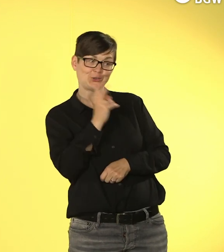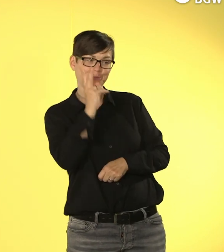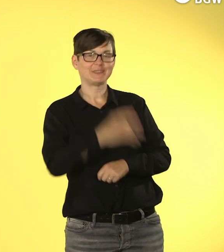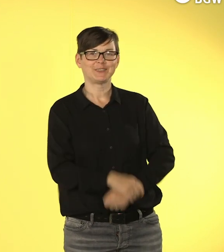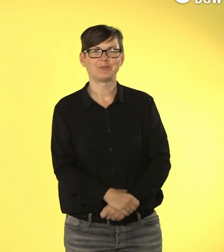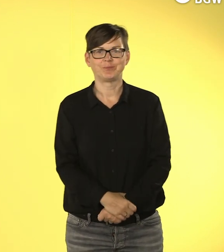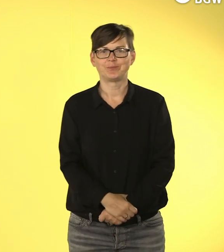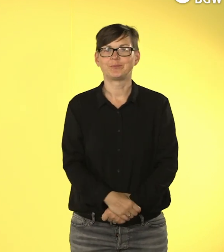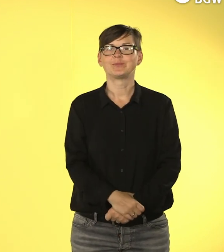Die Umfrage läuft.